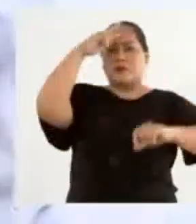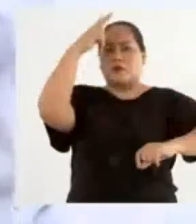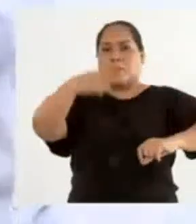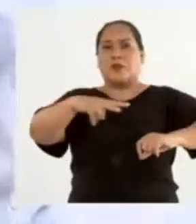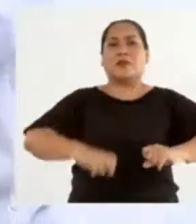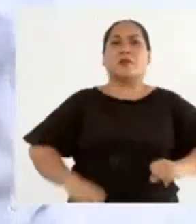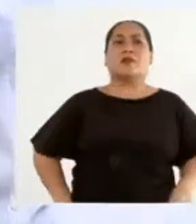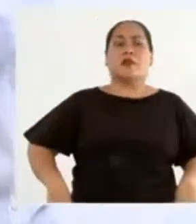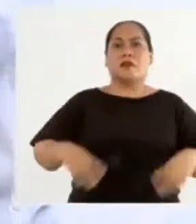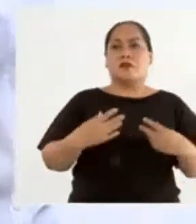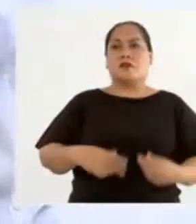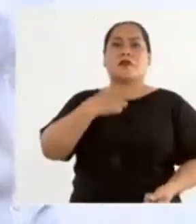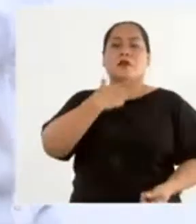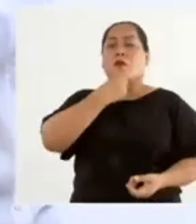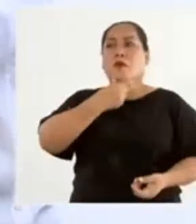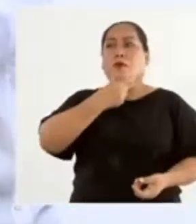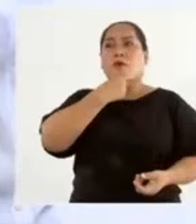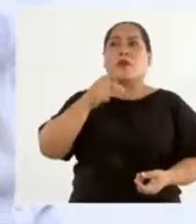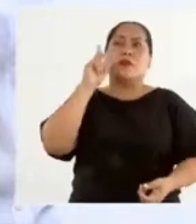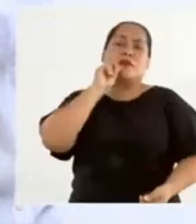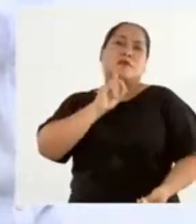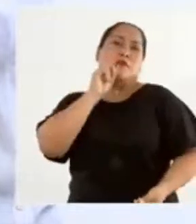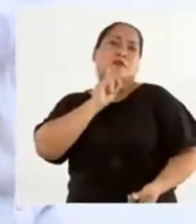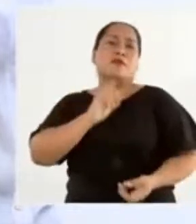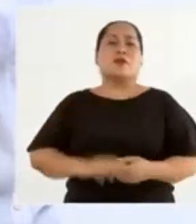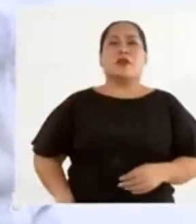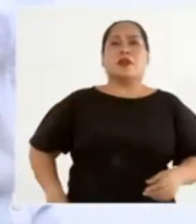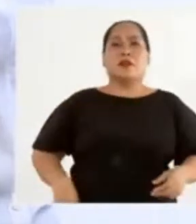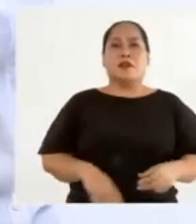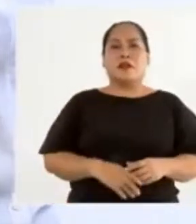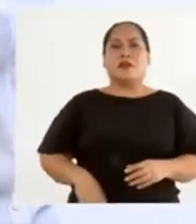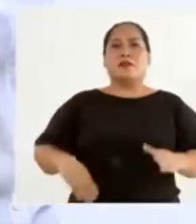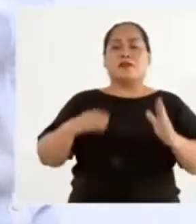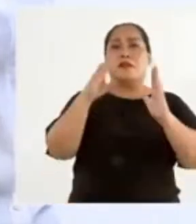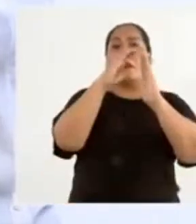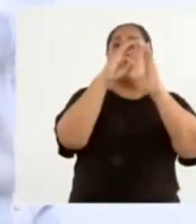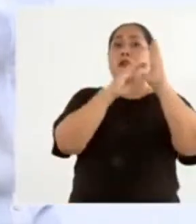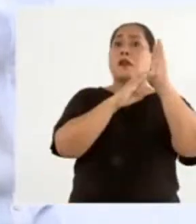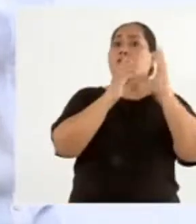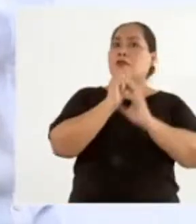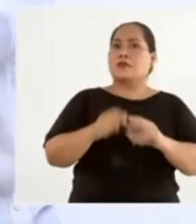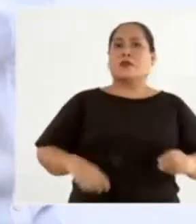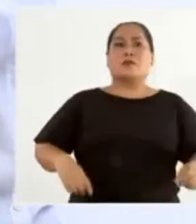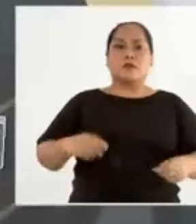plasmados en nuestra Constitución. Ello le da cuenta de un Ello da cuenta de un gobierno que